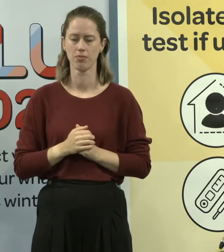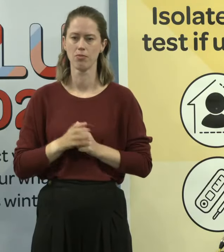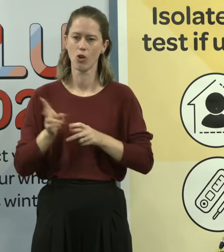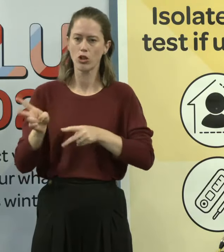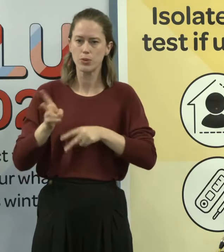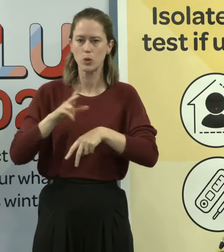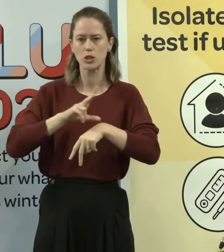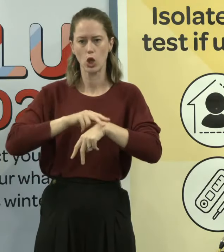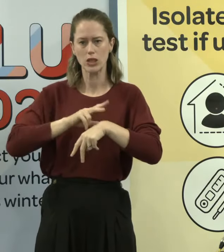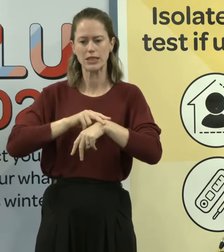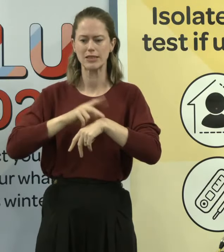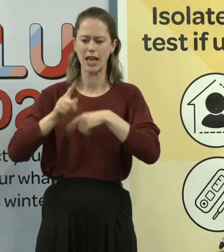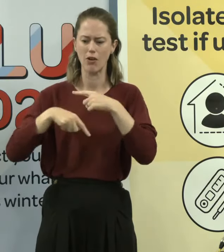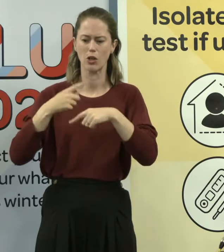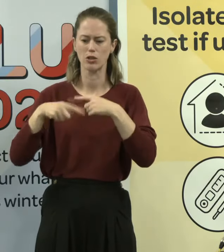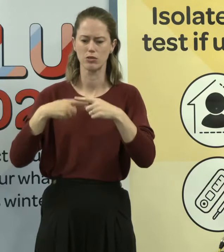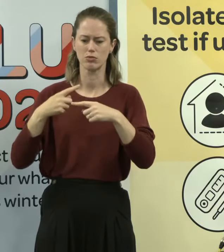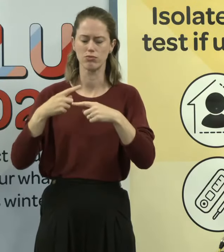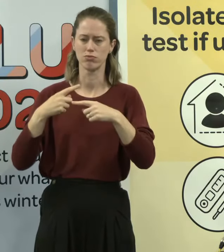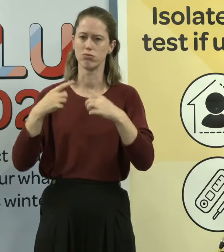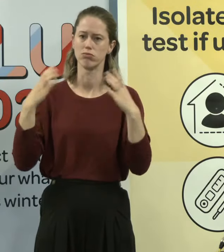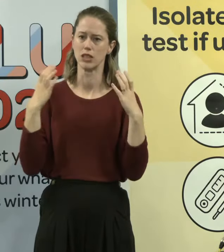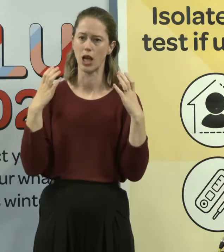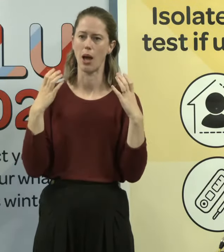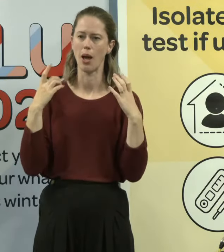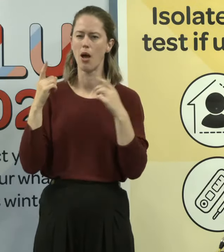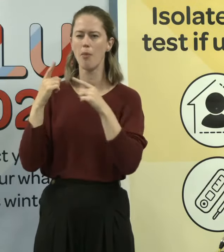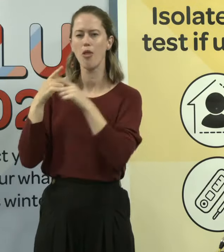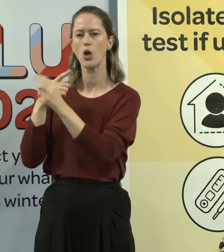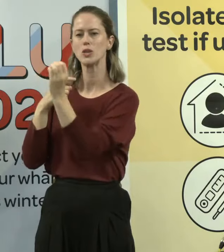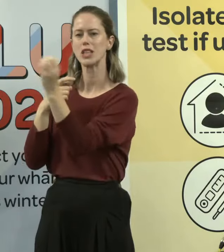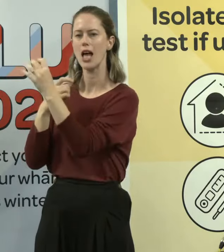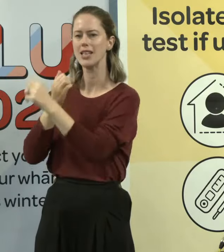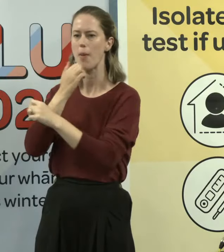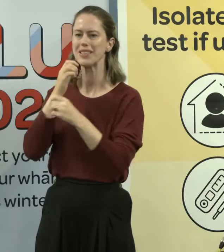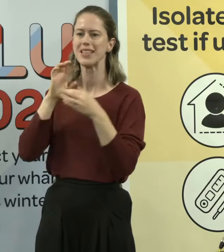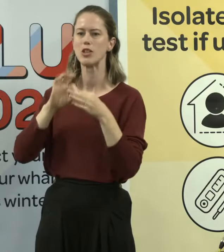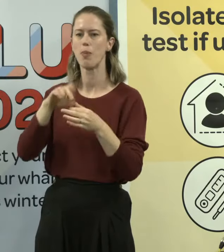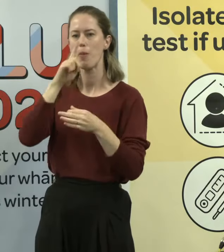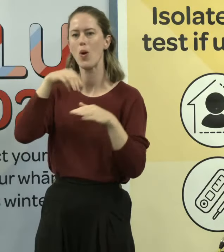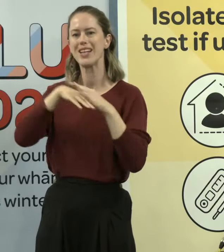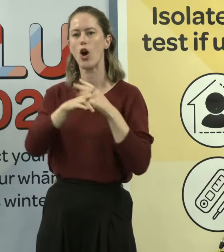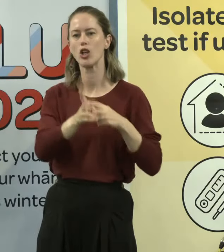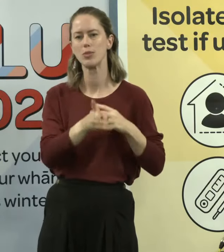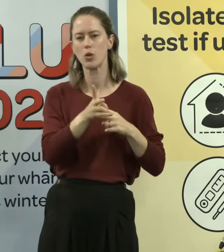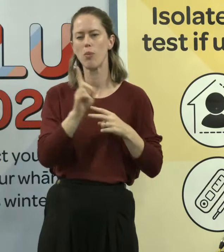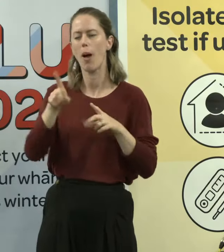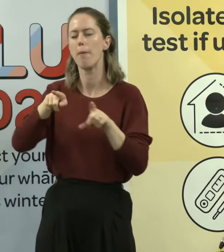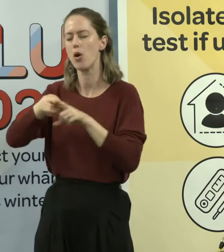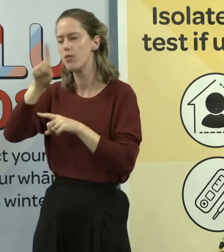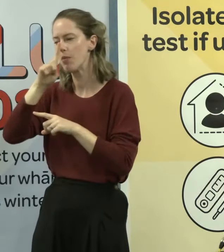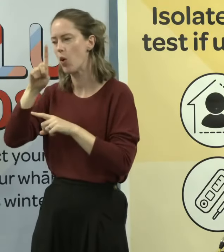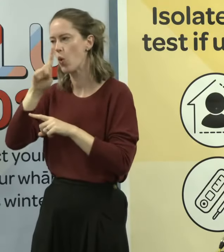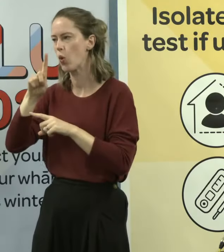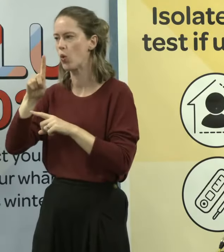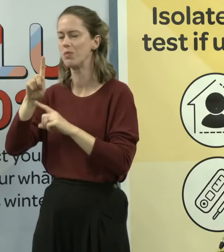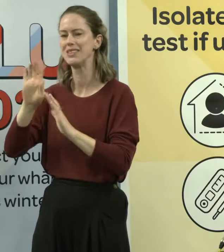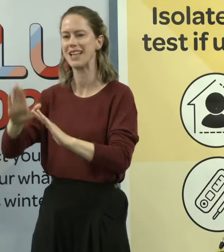punaha hauora?